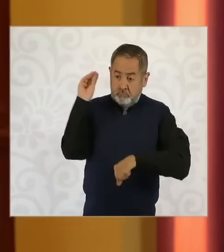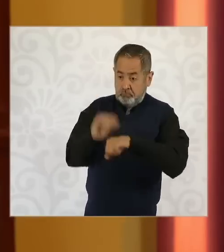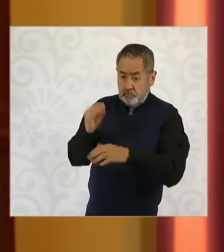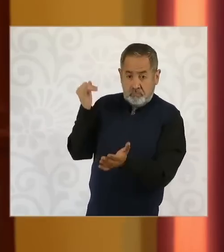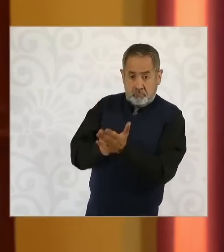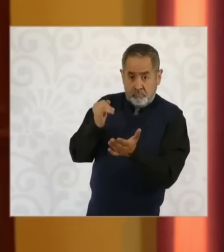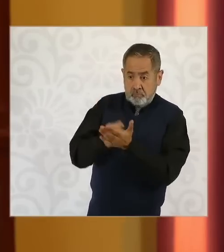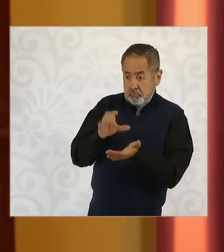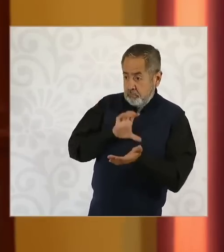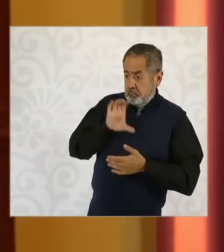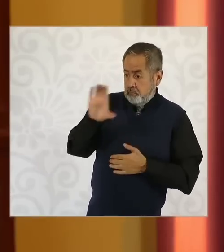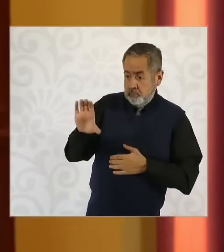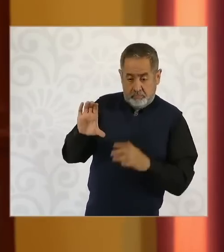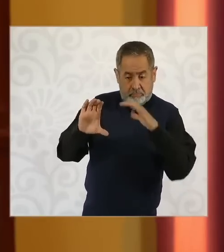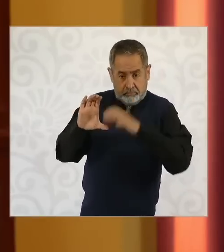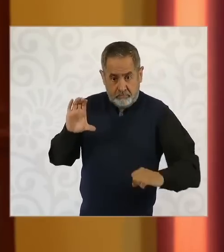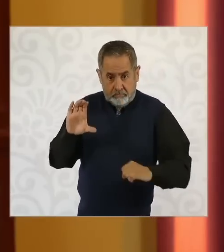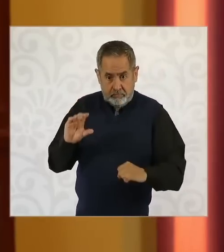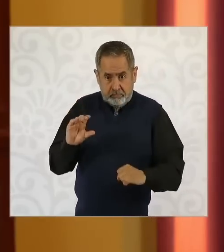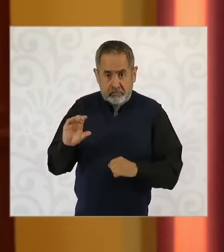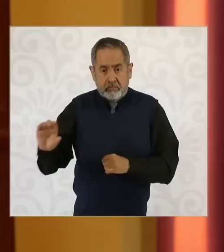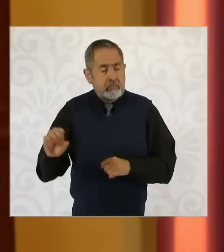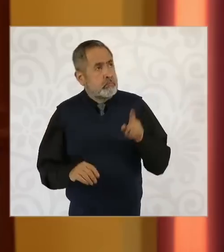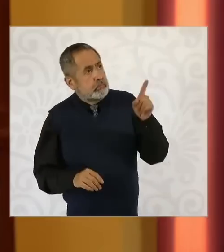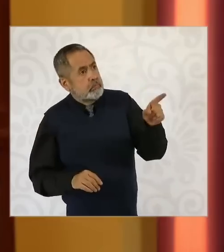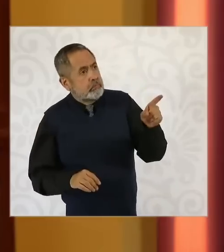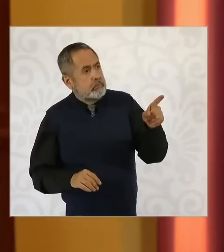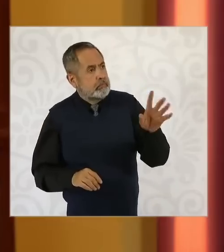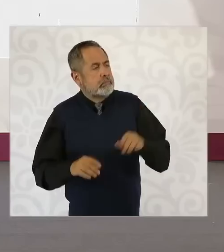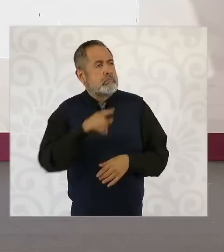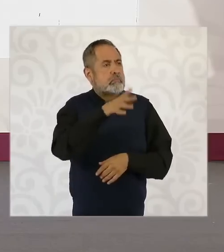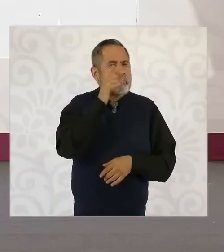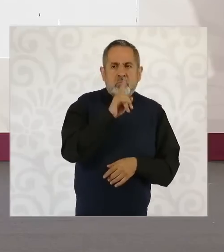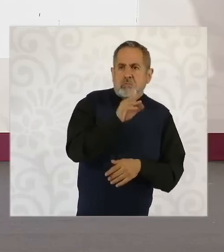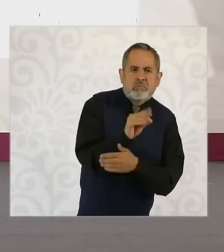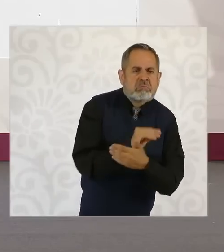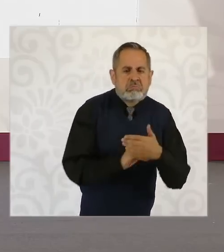las remesas solo desincentivaría el uso de las vías regulares y formales